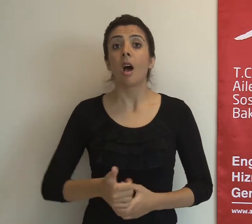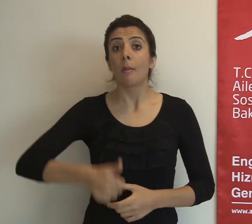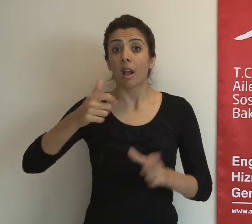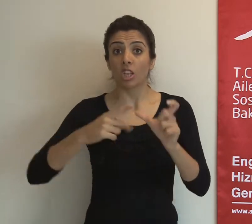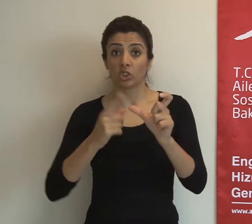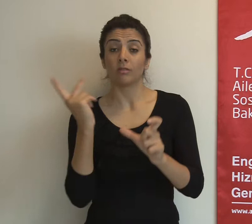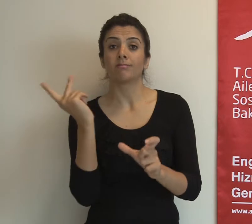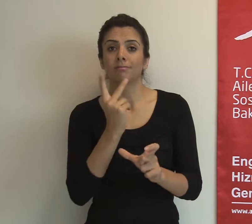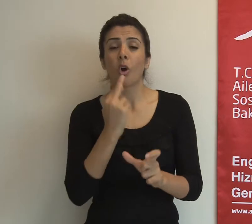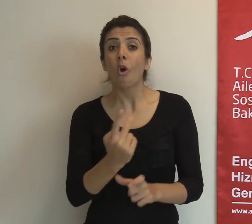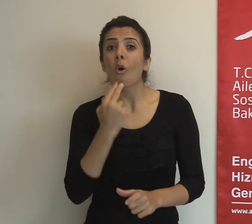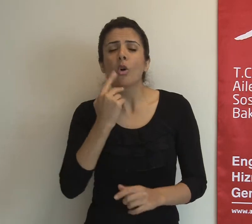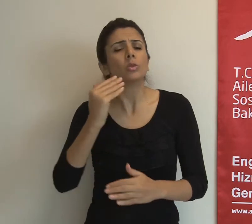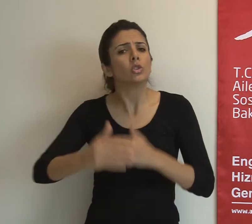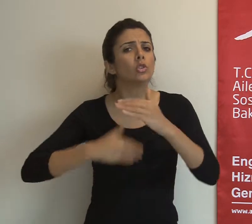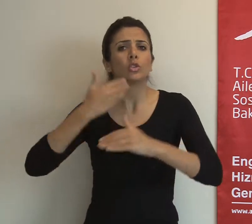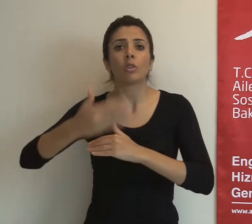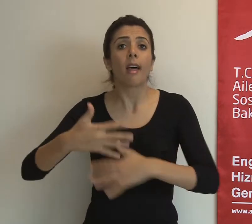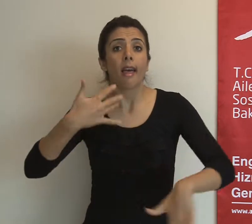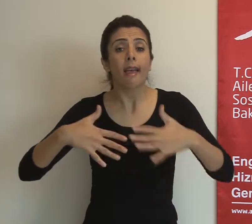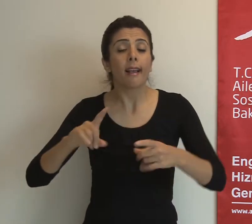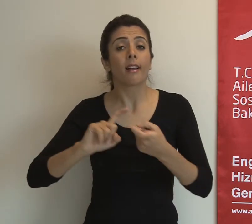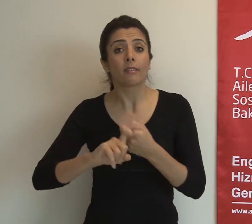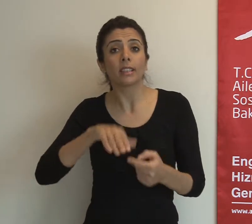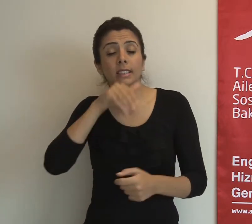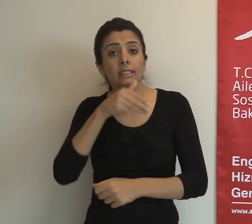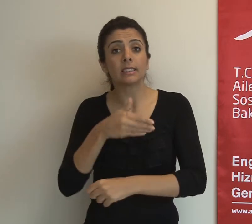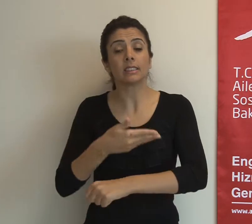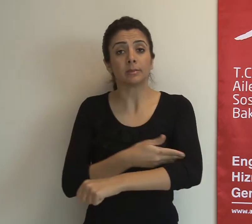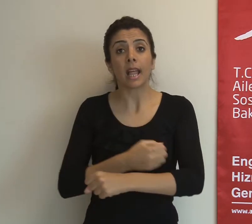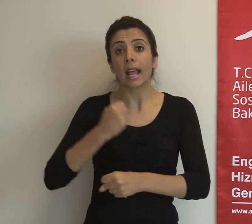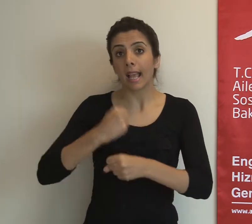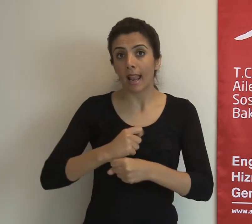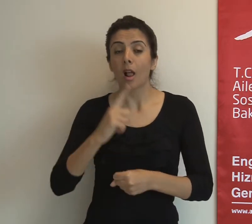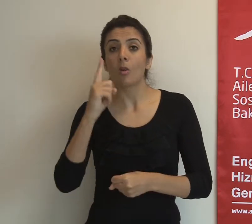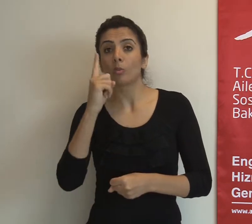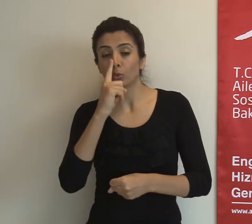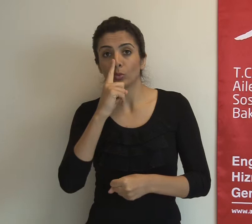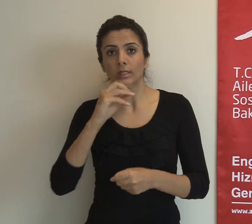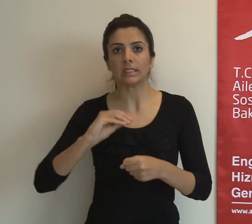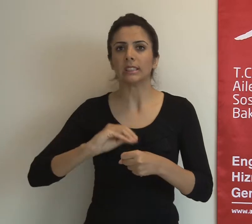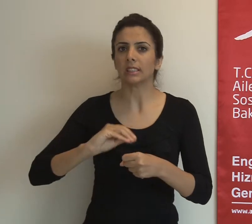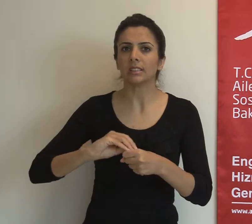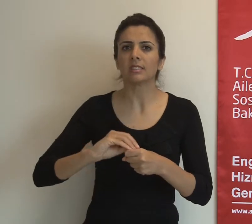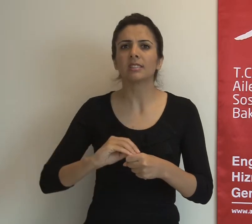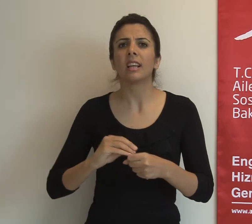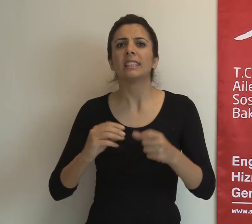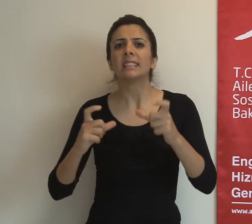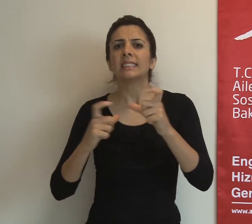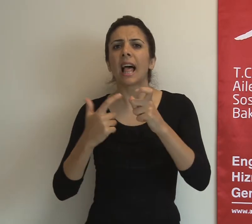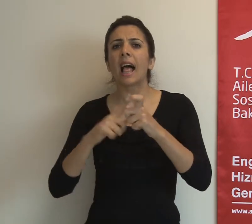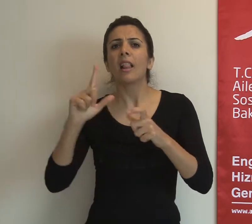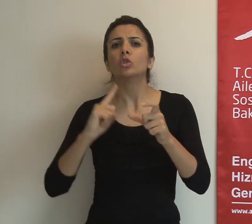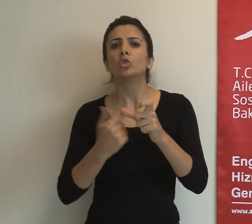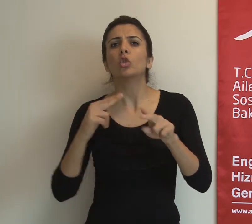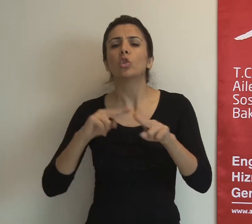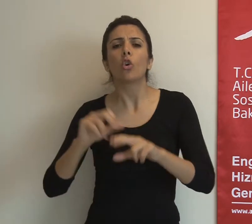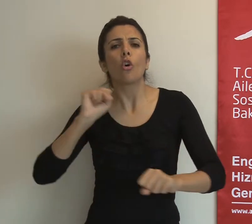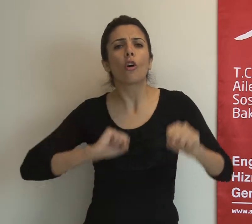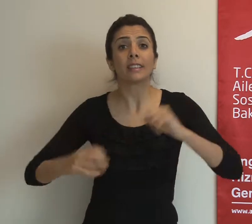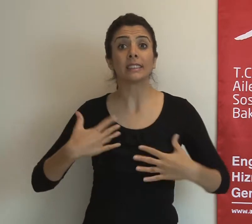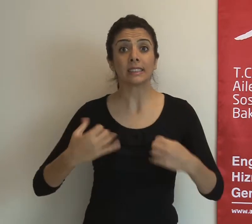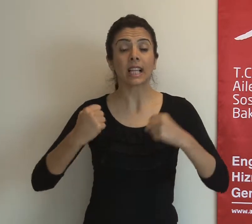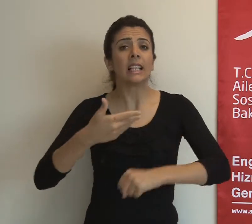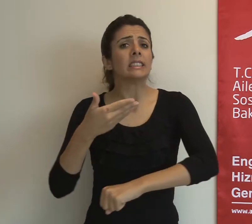Bakan Şahin, konuşmasının ardından Engelli ve Yaşlı Hizmetleri Genel Müdürlüğü, Selçuk Üniversitesi Sağlık Hizmetleri